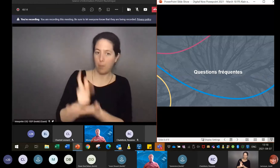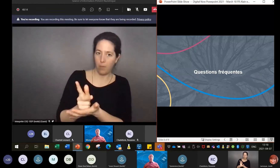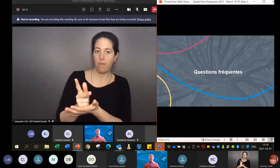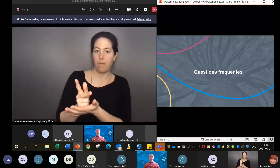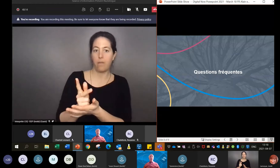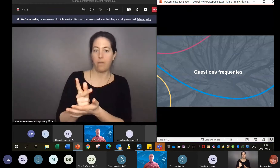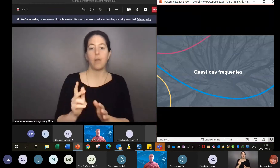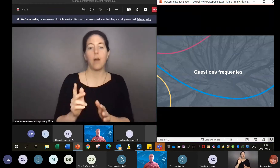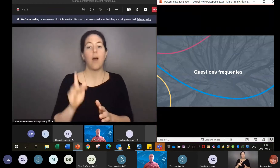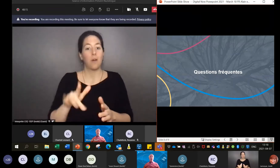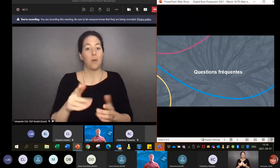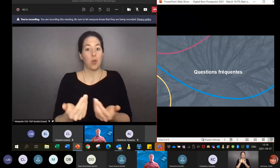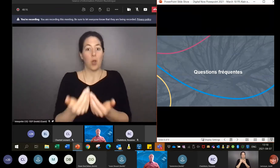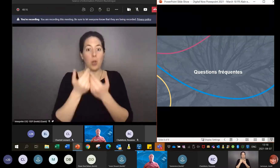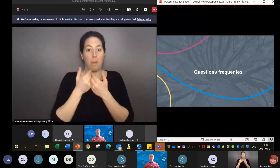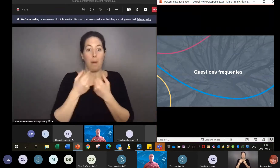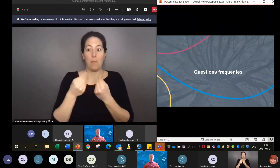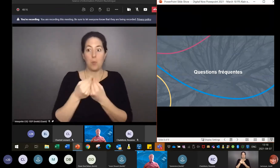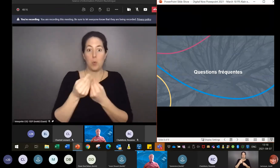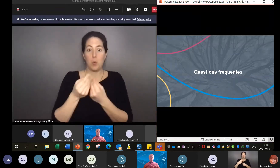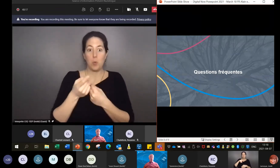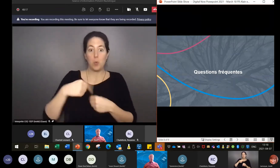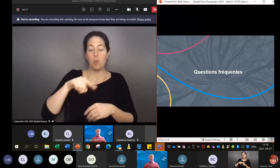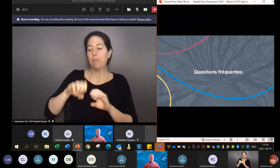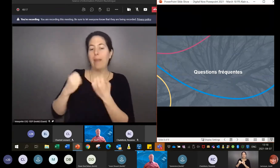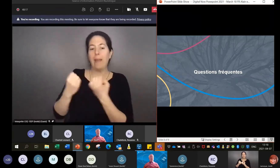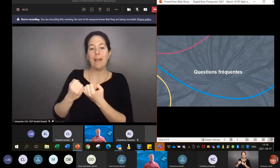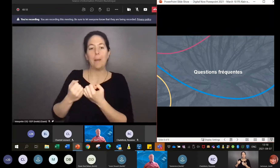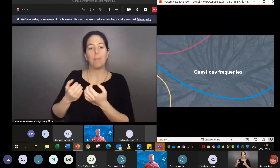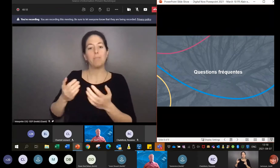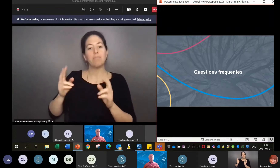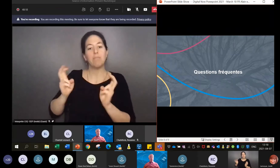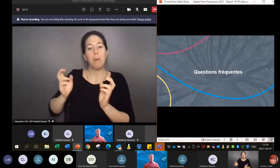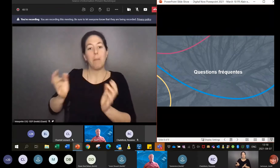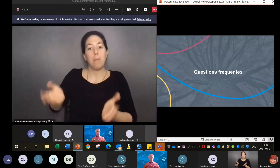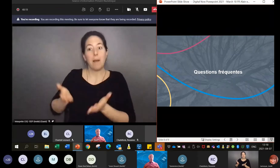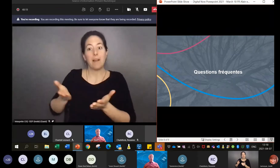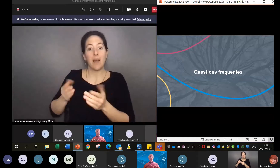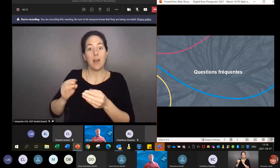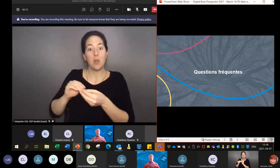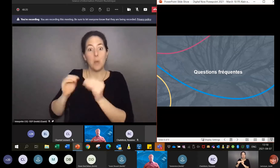demandes, l’équipe de Présent numérique ne peut pas fournir de conseils